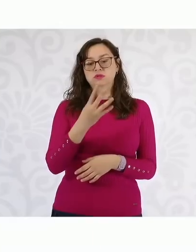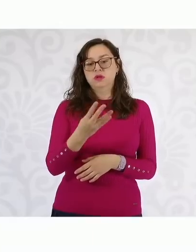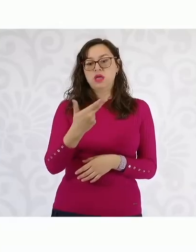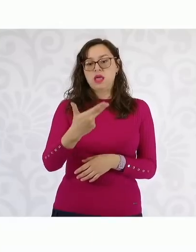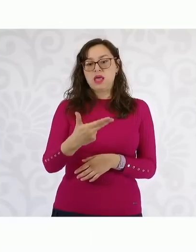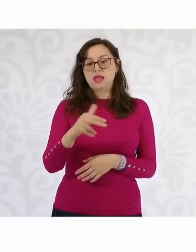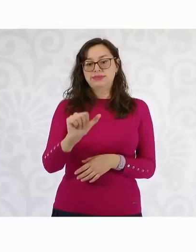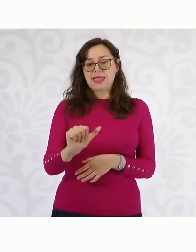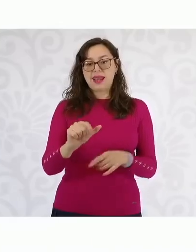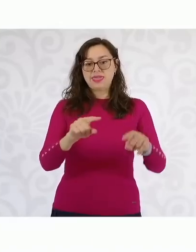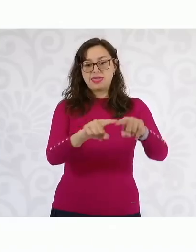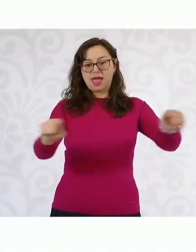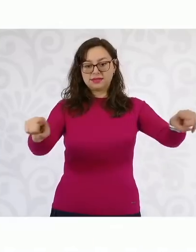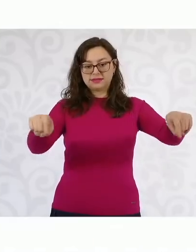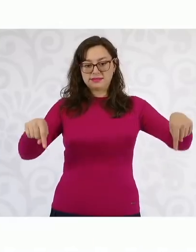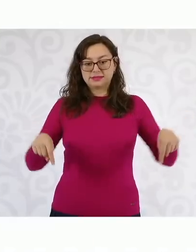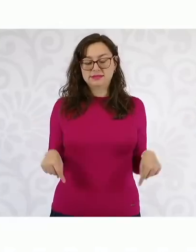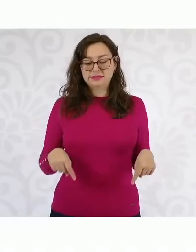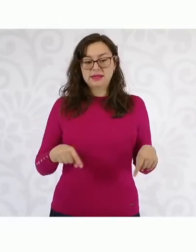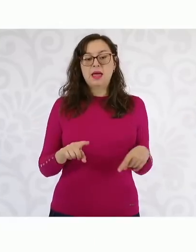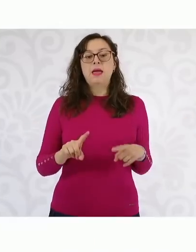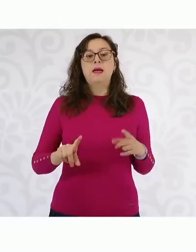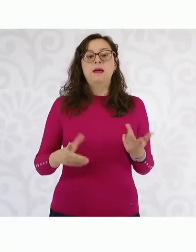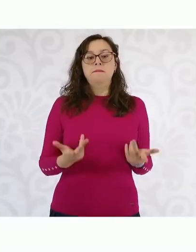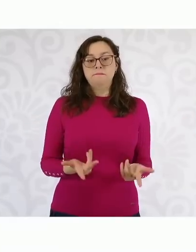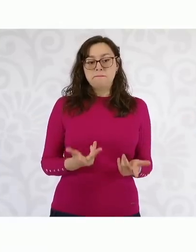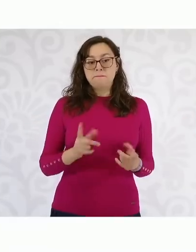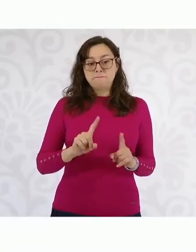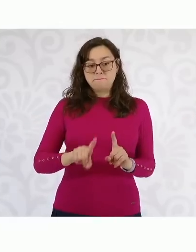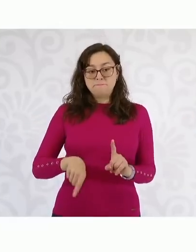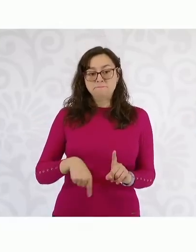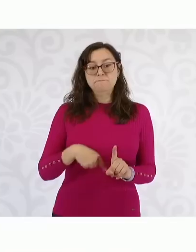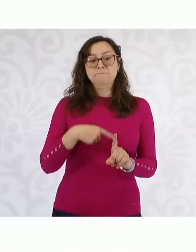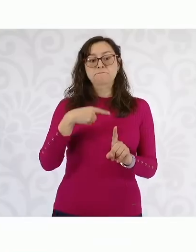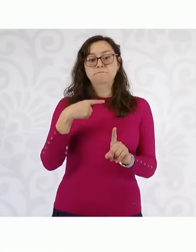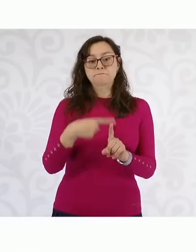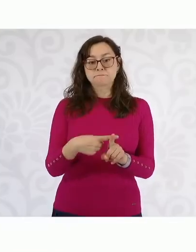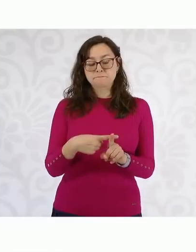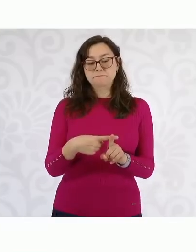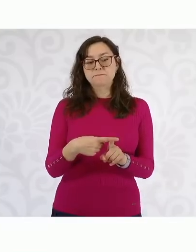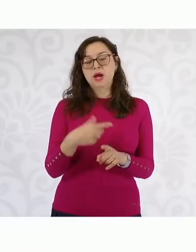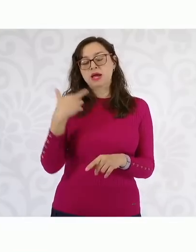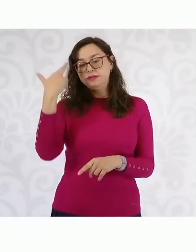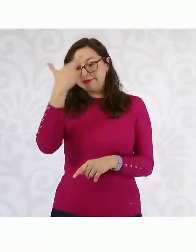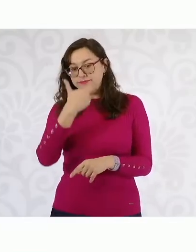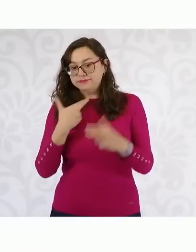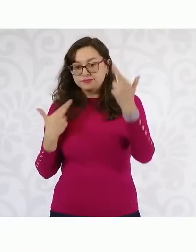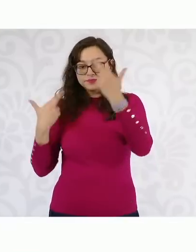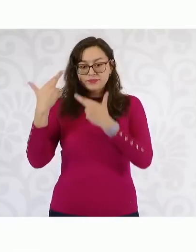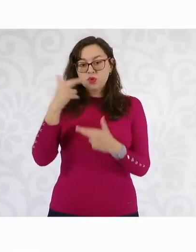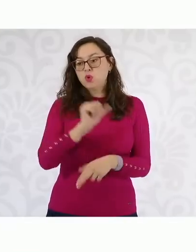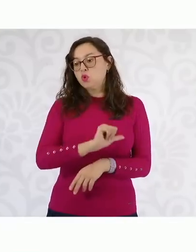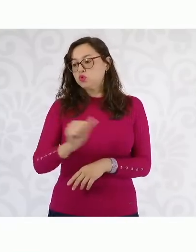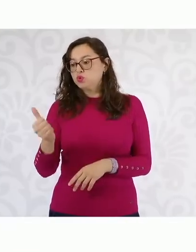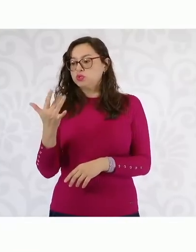este momento de manera adicional a los 261 predios se están analizando 56 predios más